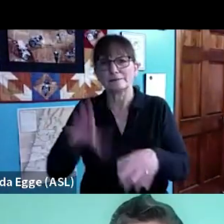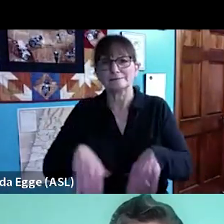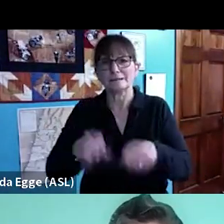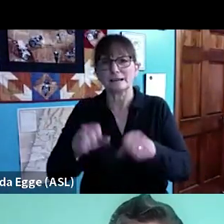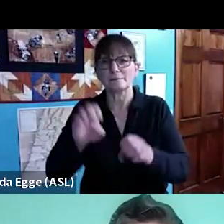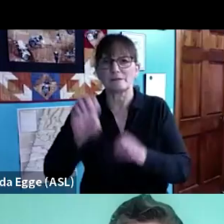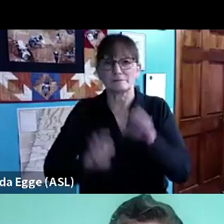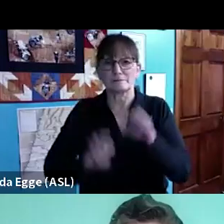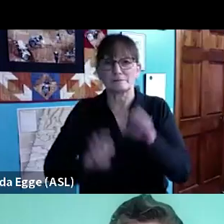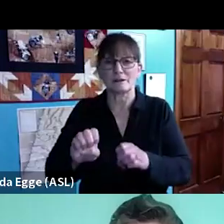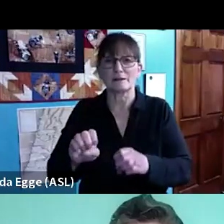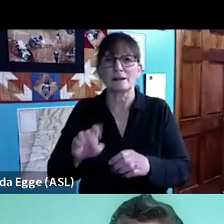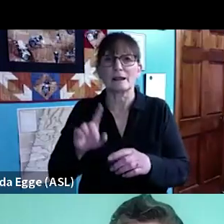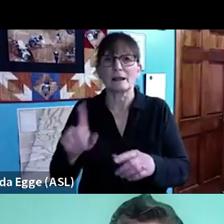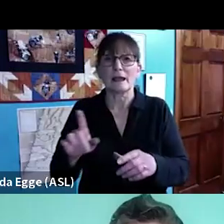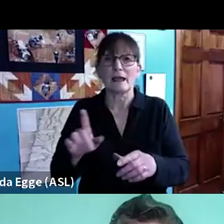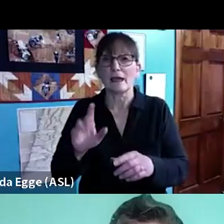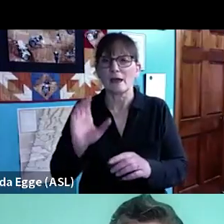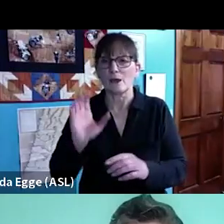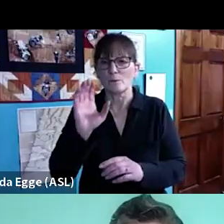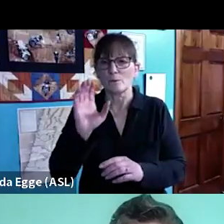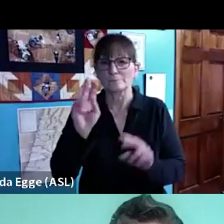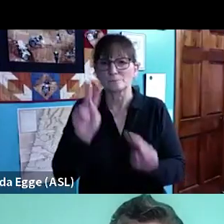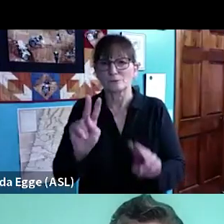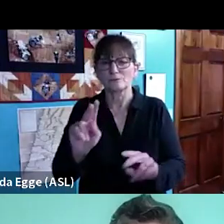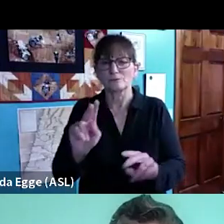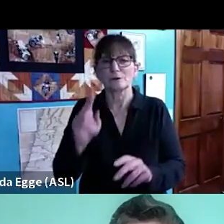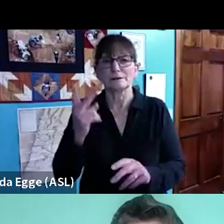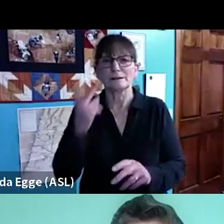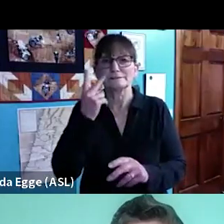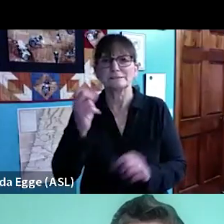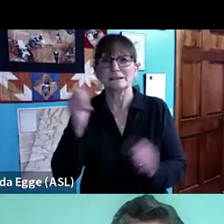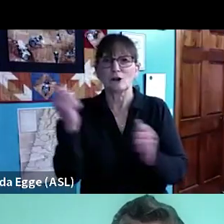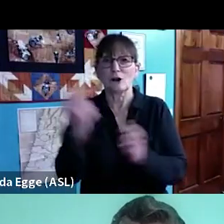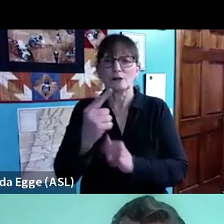Así que por favor, hazlo. De nuevo, gracias a todos por unirse a nosotros y que tengan un excelente resto del día.